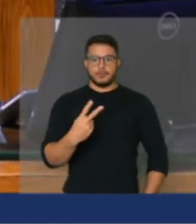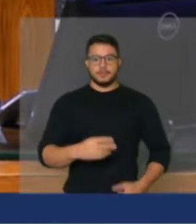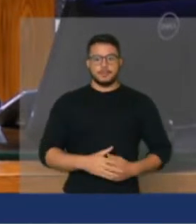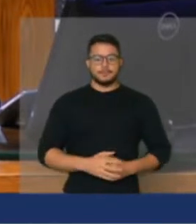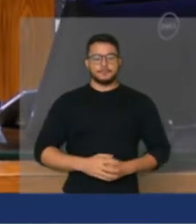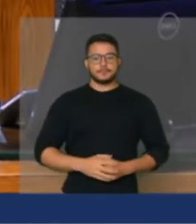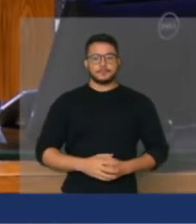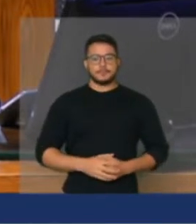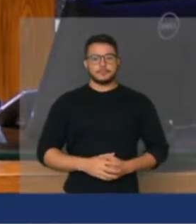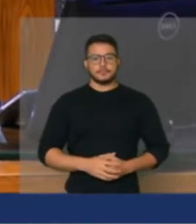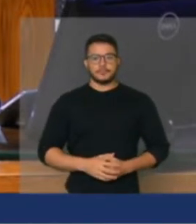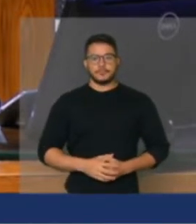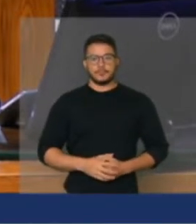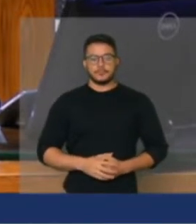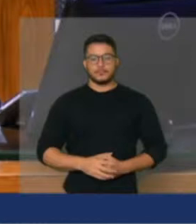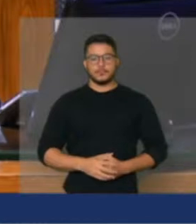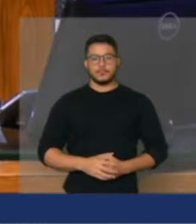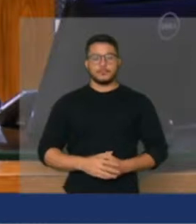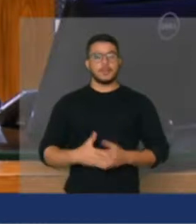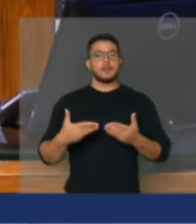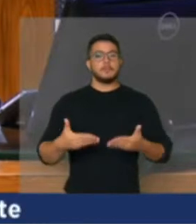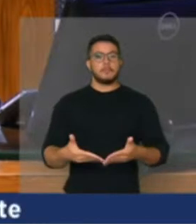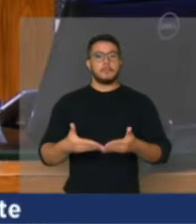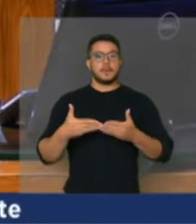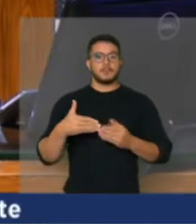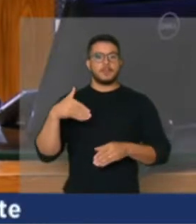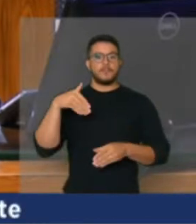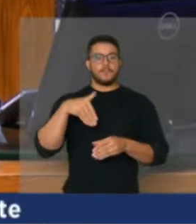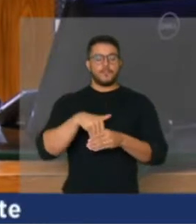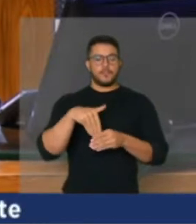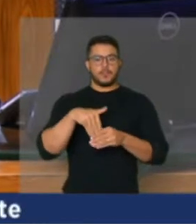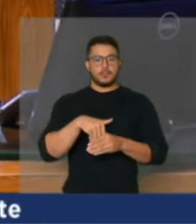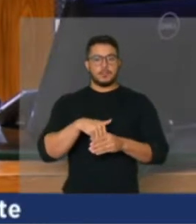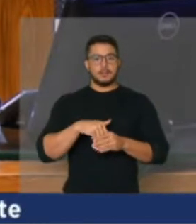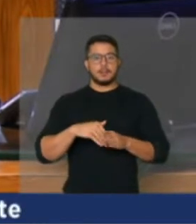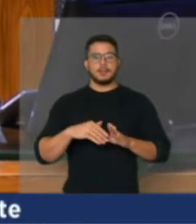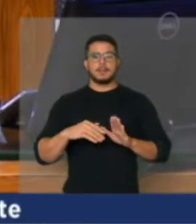PARA A VOTAÇÃO DA EMENDA DO SENADO FEDERAL N° 8 COM FINALIDADE DE SUA REJEIÇÃO. PARA ENCAMINHAR O